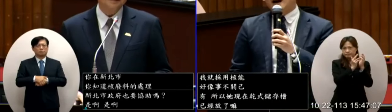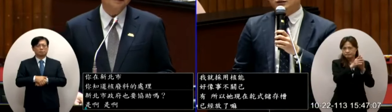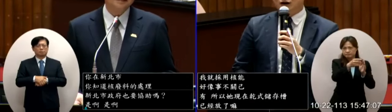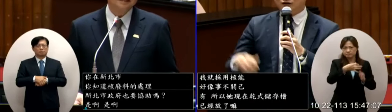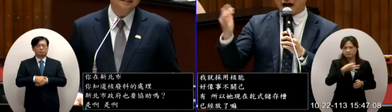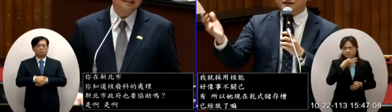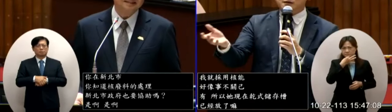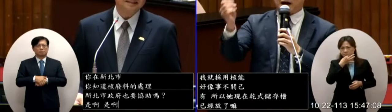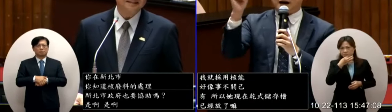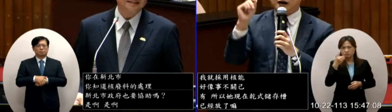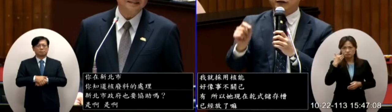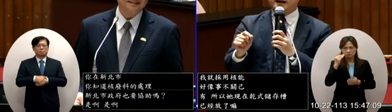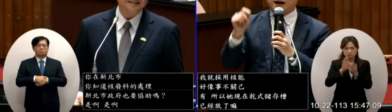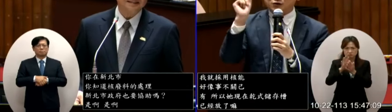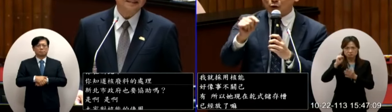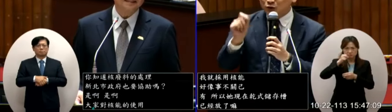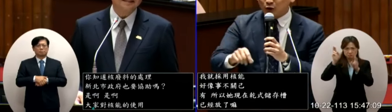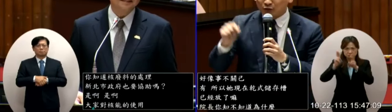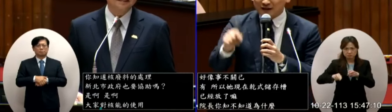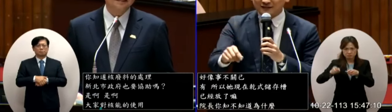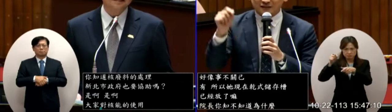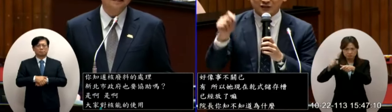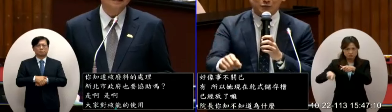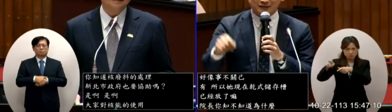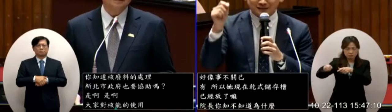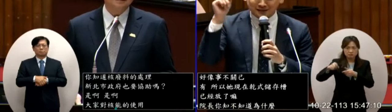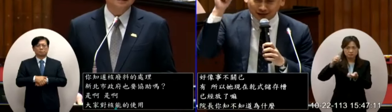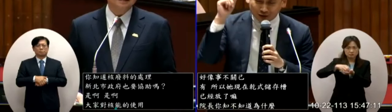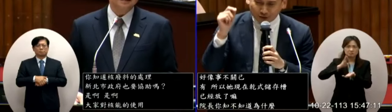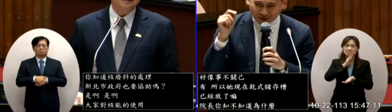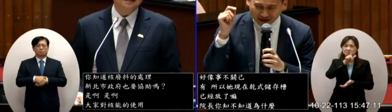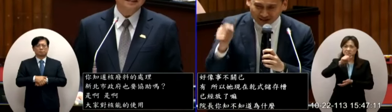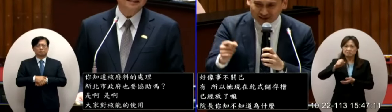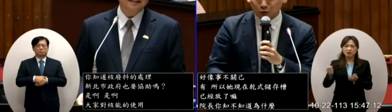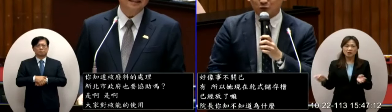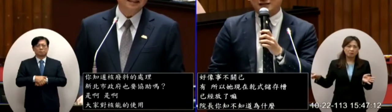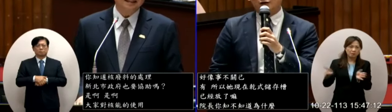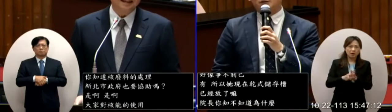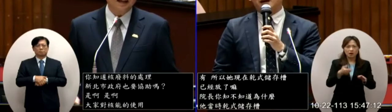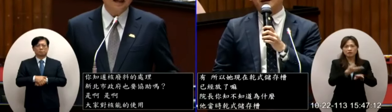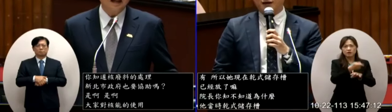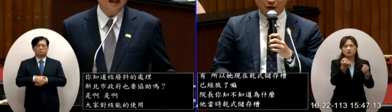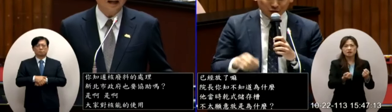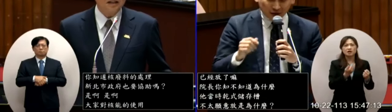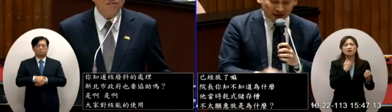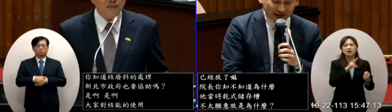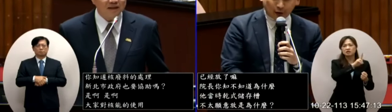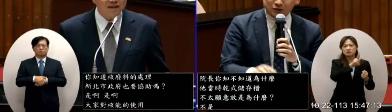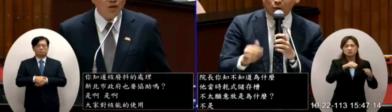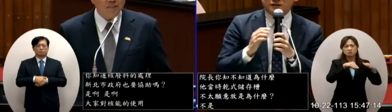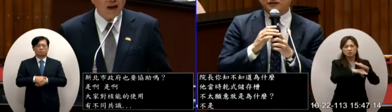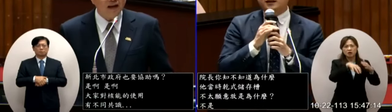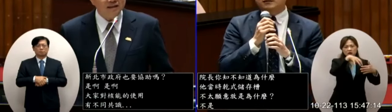到時候台電把核廢料 永久放在新北市的乾式貯存槽裡面 所以接下來我再問你一個